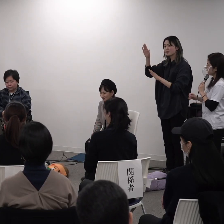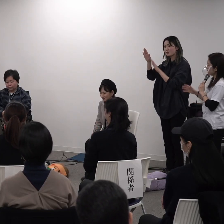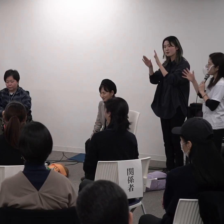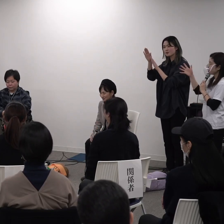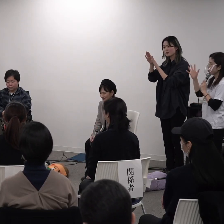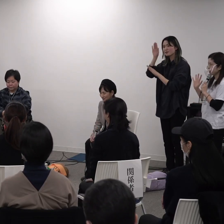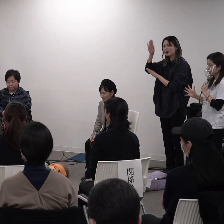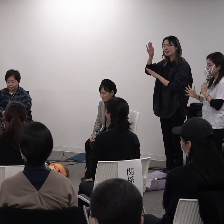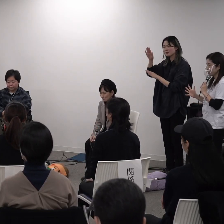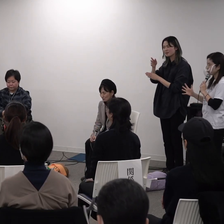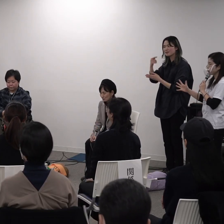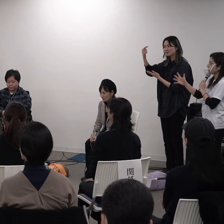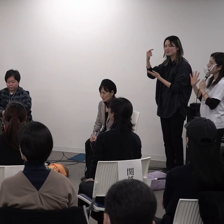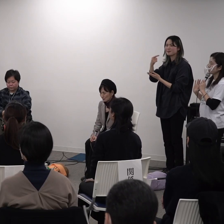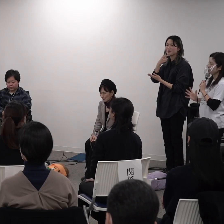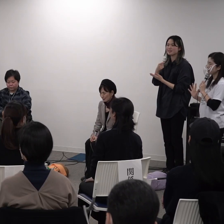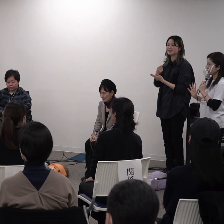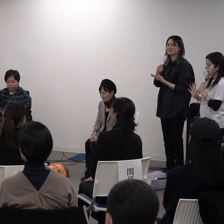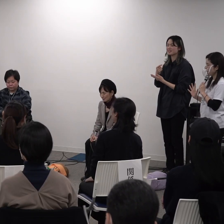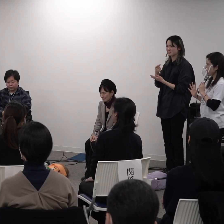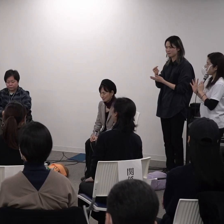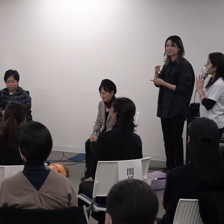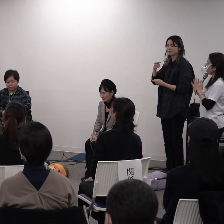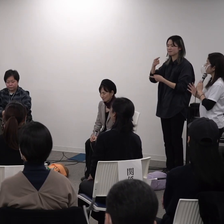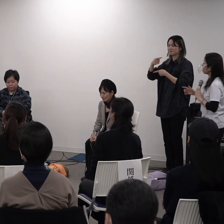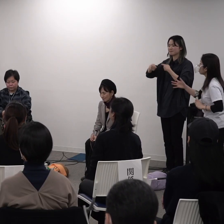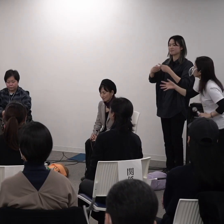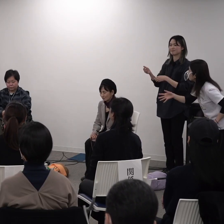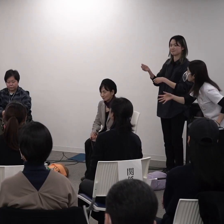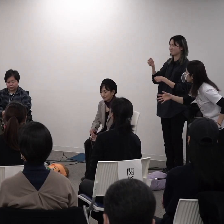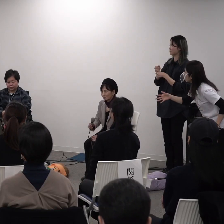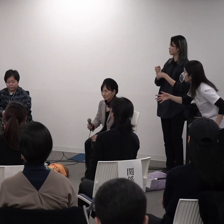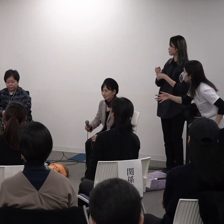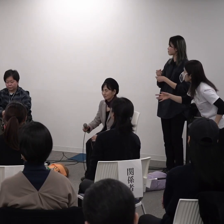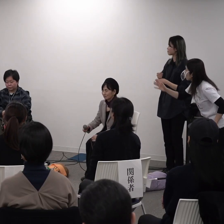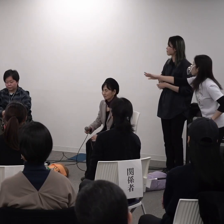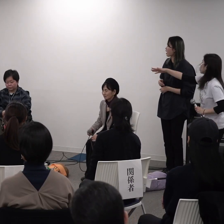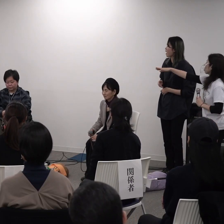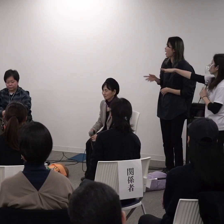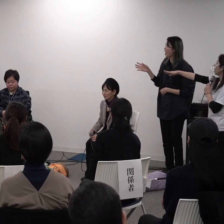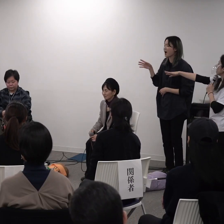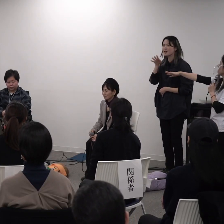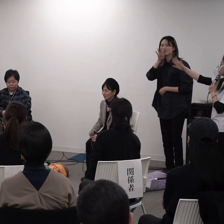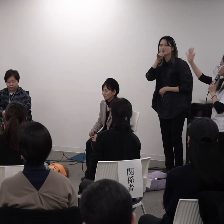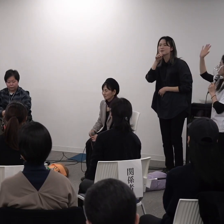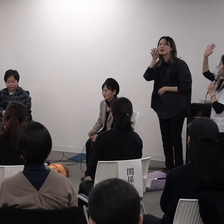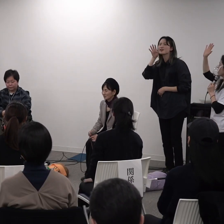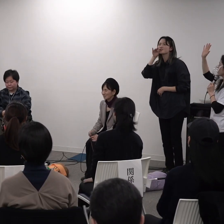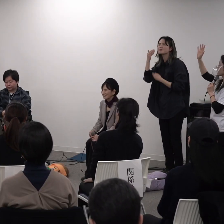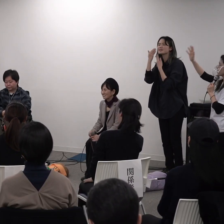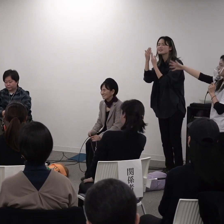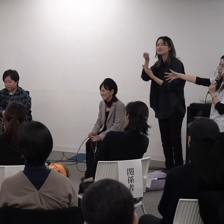ごめんなさい忘れていました